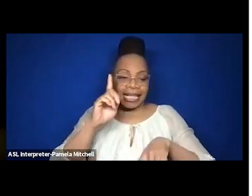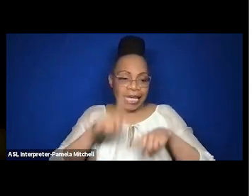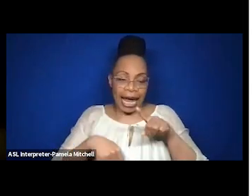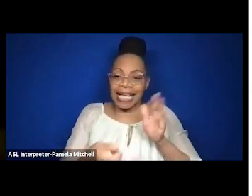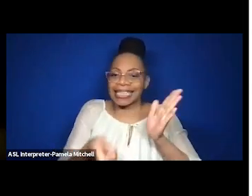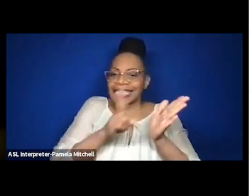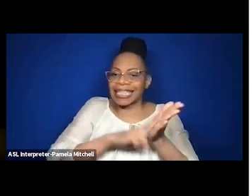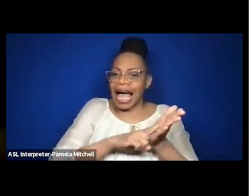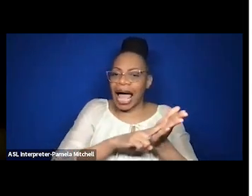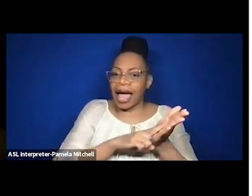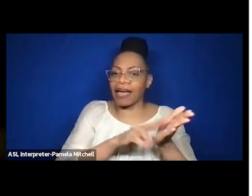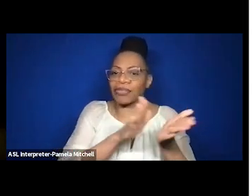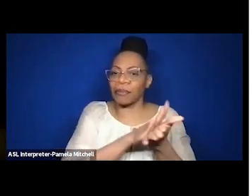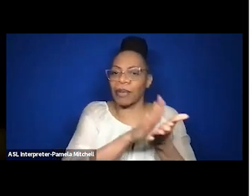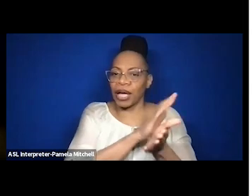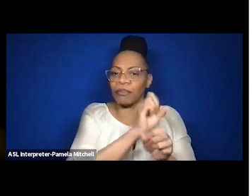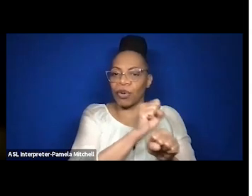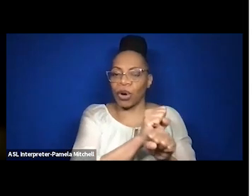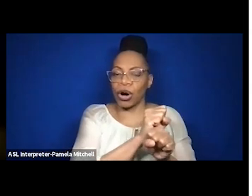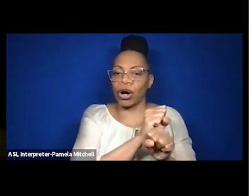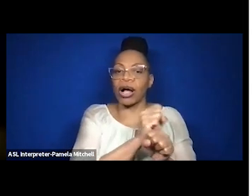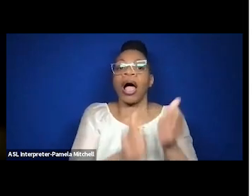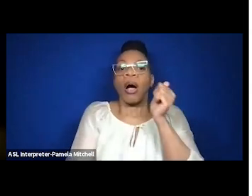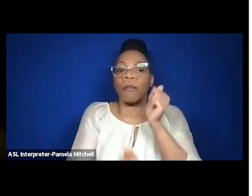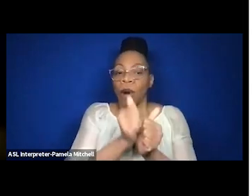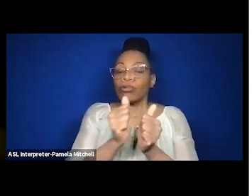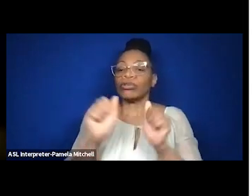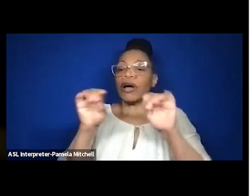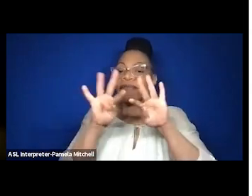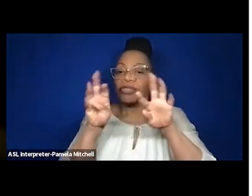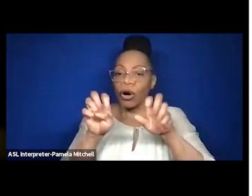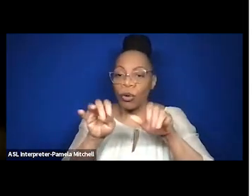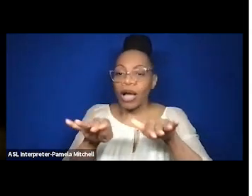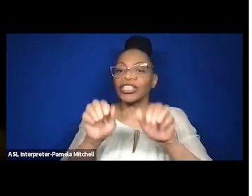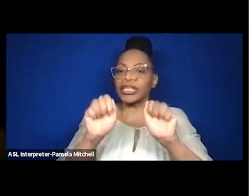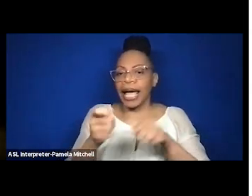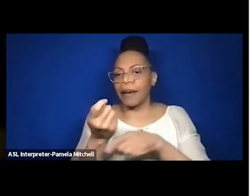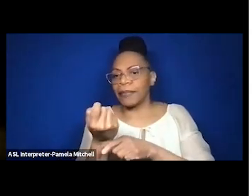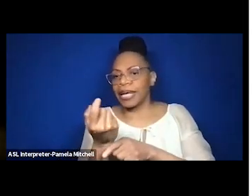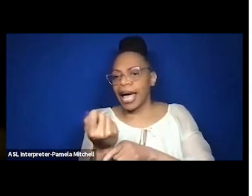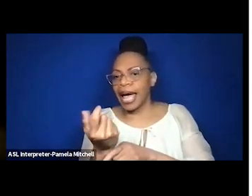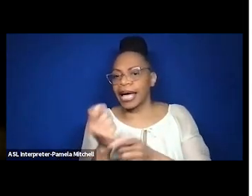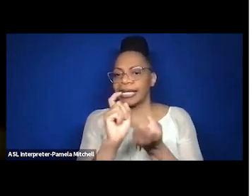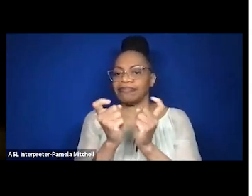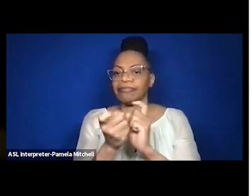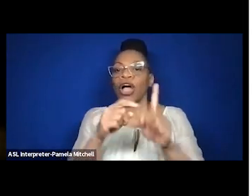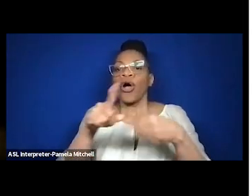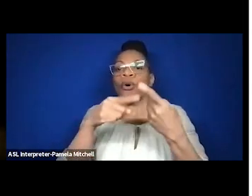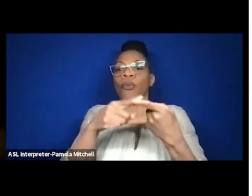Y un consejo que me gustaría señalar es que la mayoría de estas preguntas se pueden editar cuando regreses a la solicitud en línea.